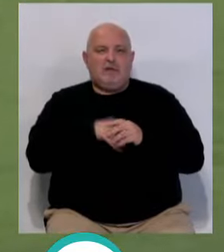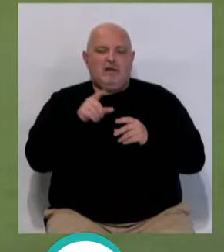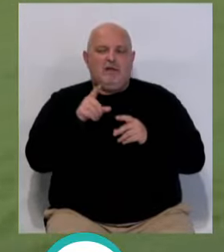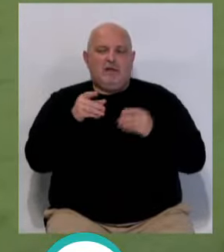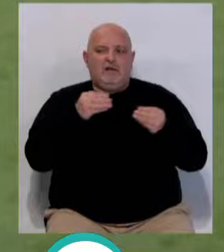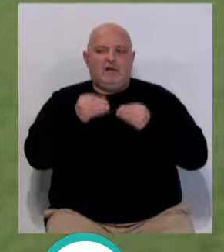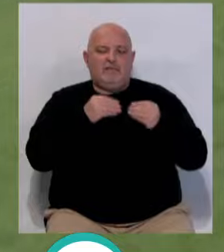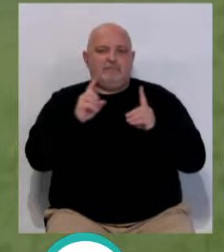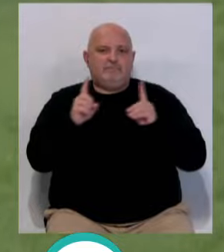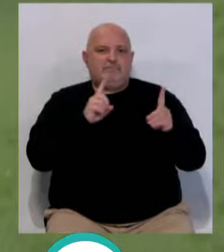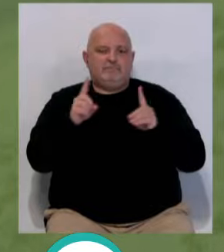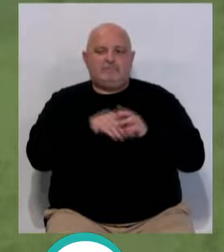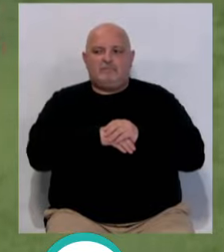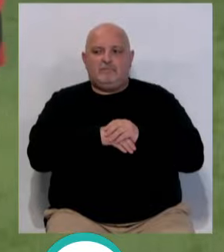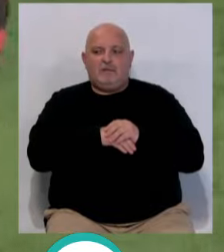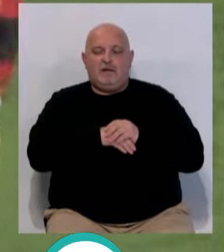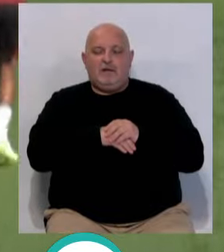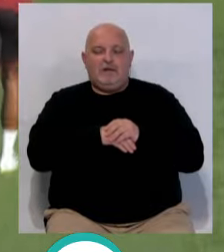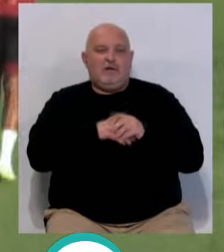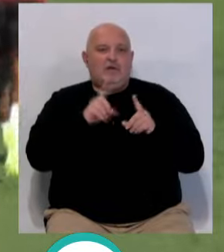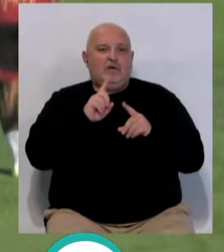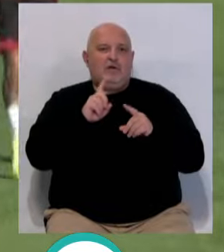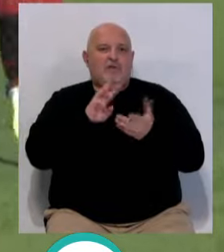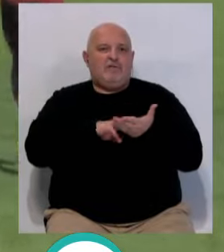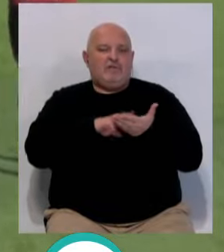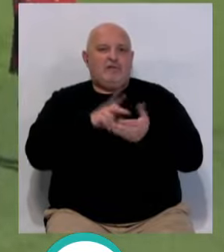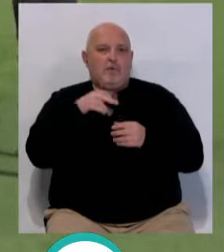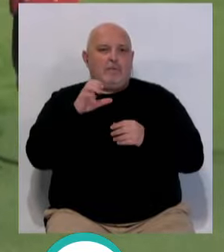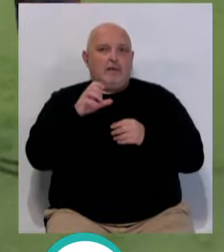de mucha abega y Antonio lo ha dicho bien no es muy defensivo cuam Y entonces ahí Tendremos que